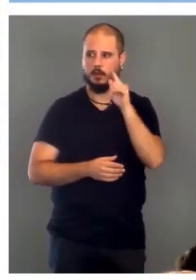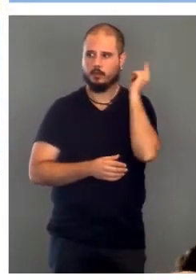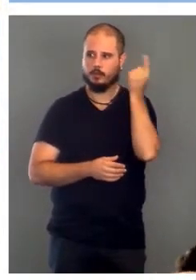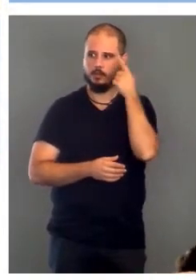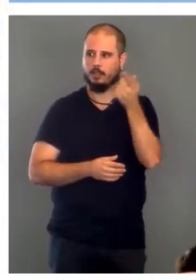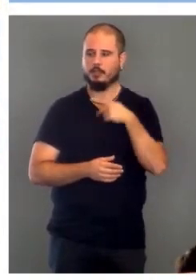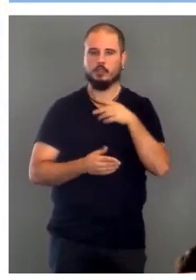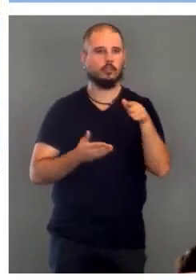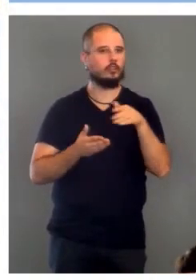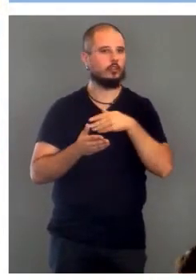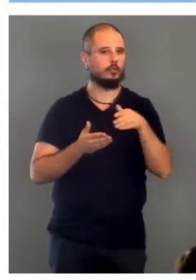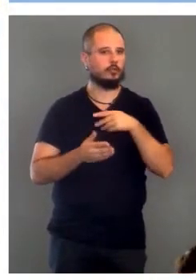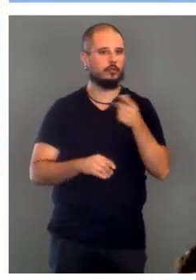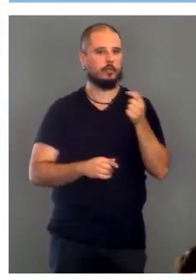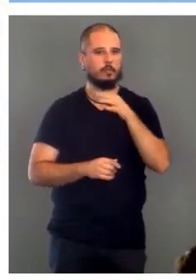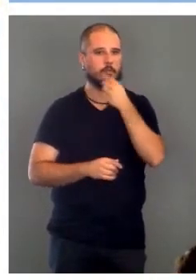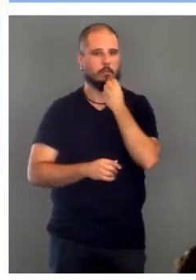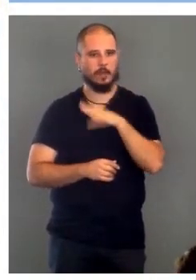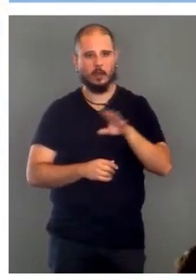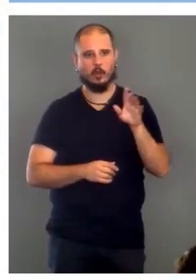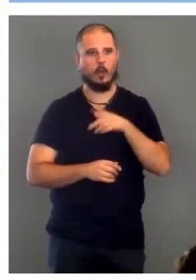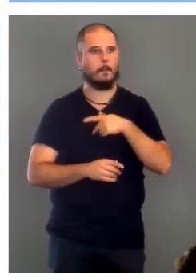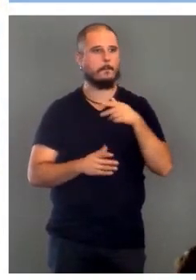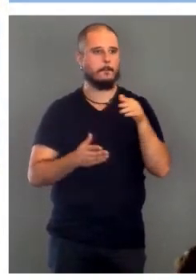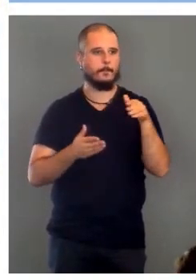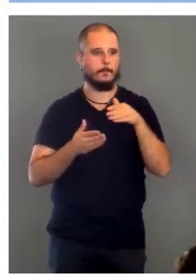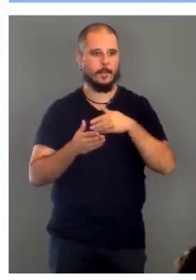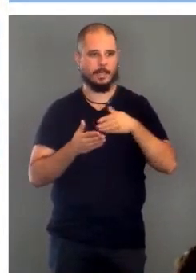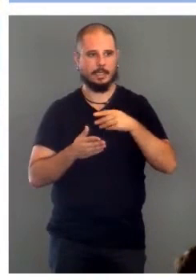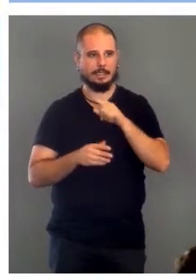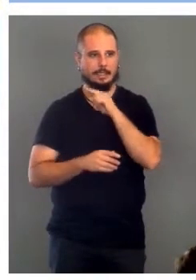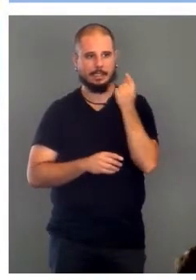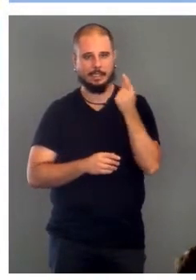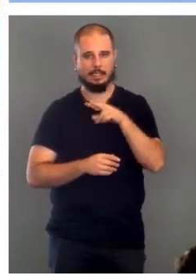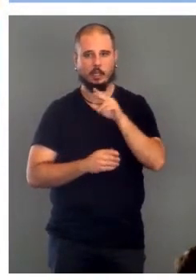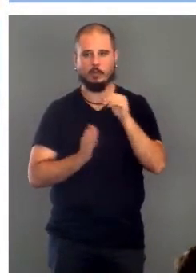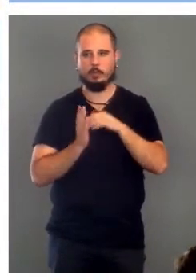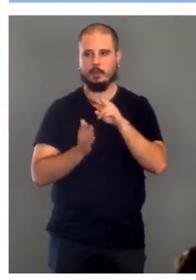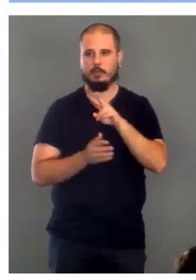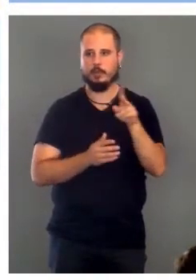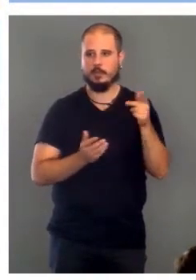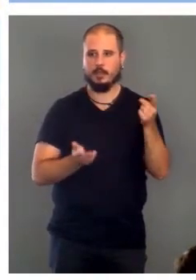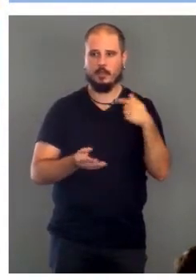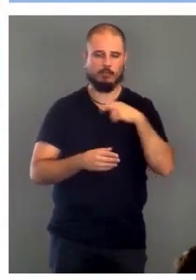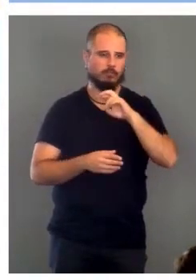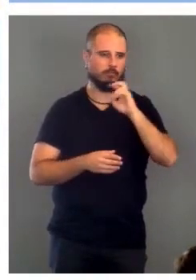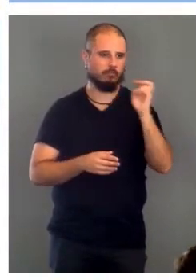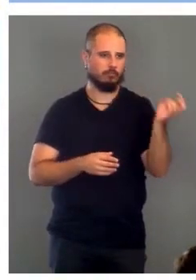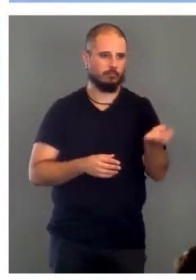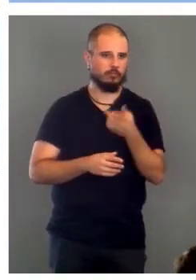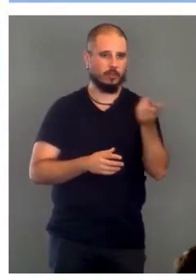Mejor pastelera 2022 Mejor chef española Es una de las diez Pasteleras que marcan tendencia